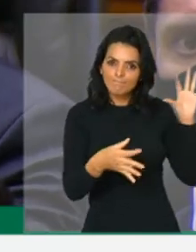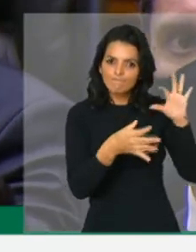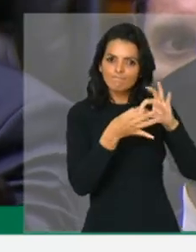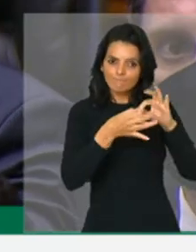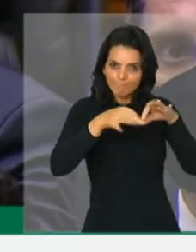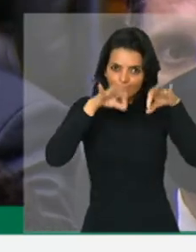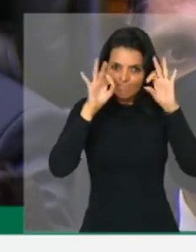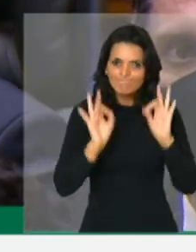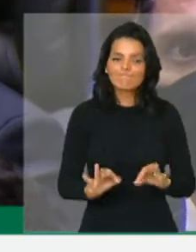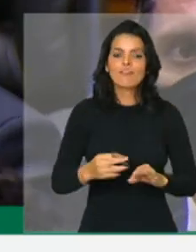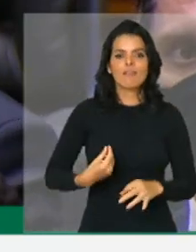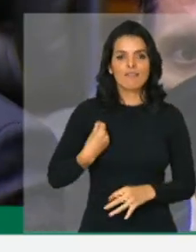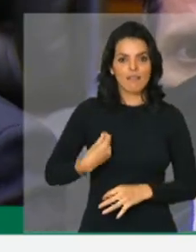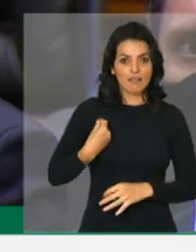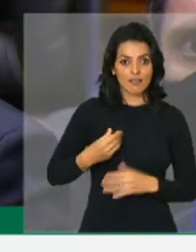TÊ M. A USURA DO MERCADO FINANCEIRO, MUITAS VEZES